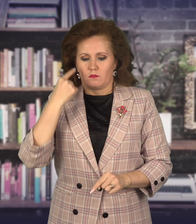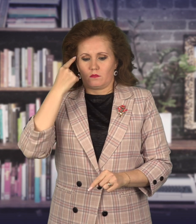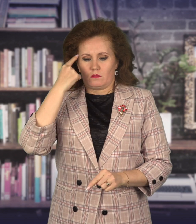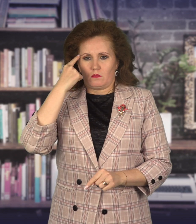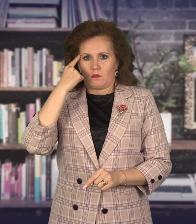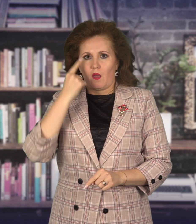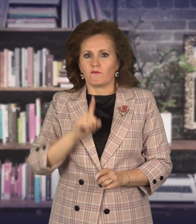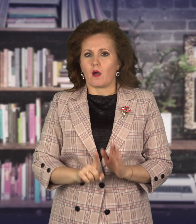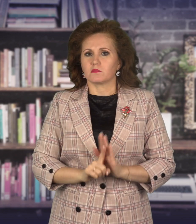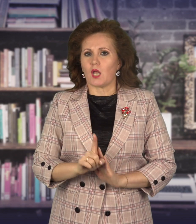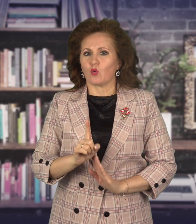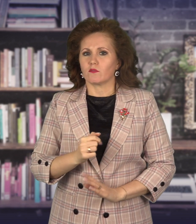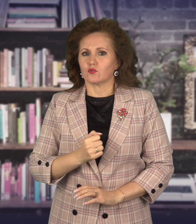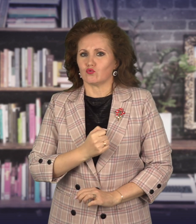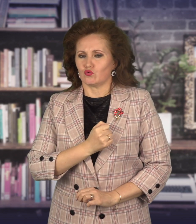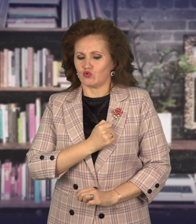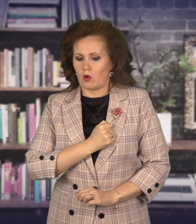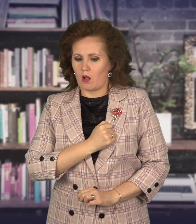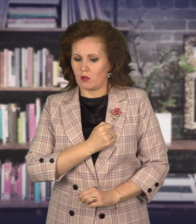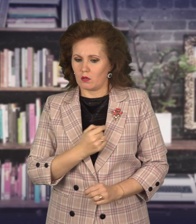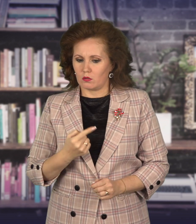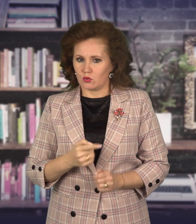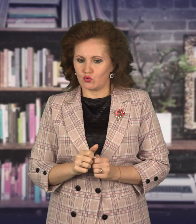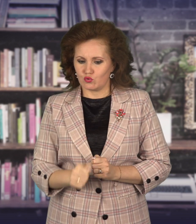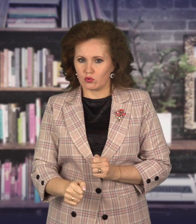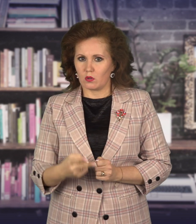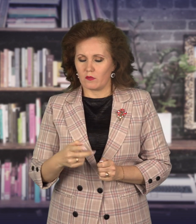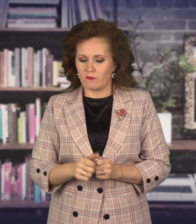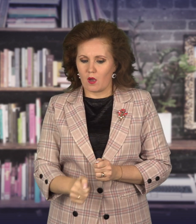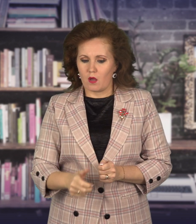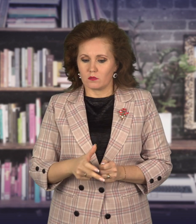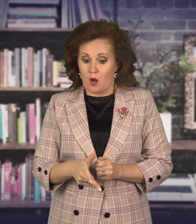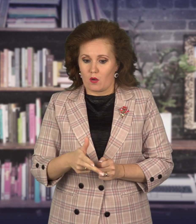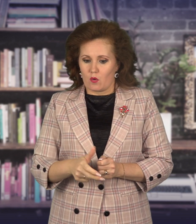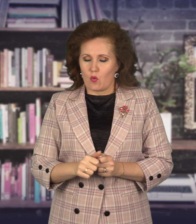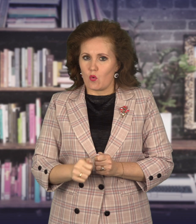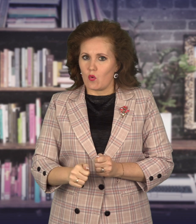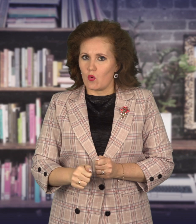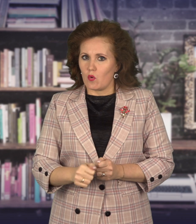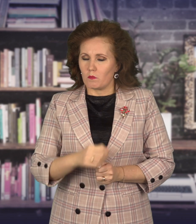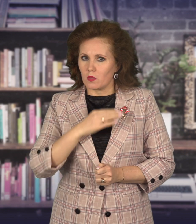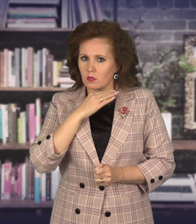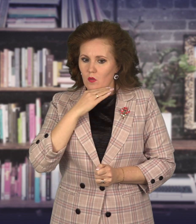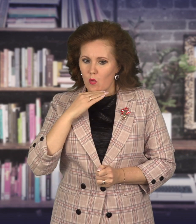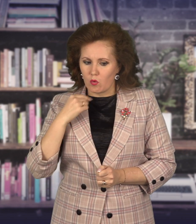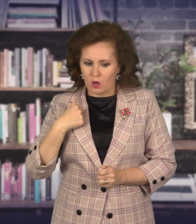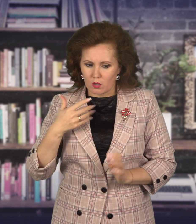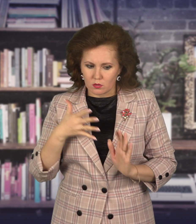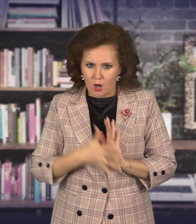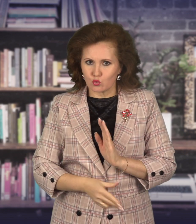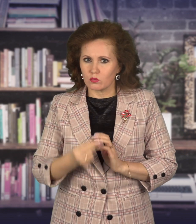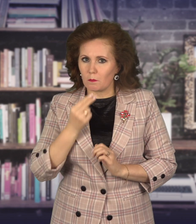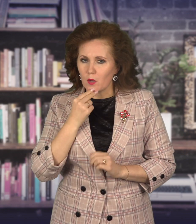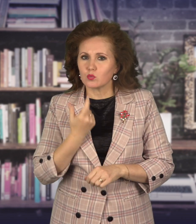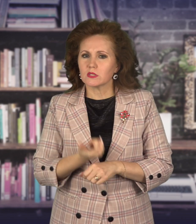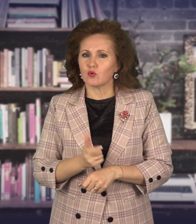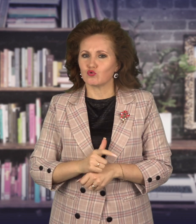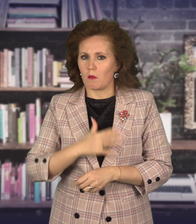Это заставляет вас задуматься, вам становится жалко совершать столь дорогие покупки.